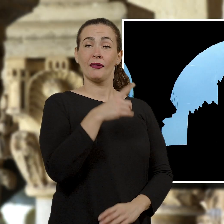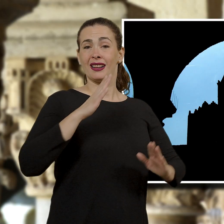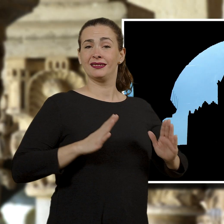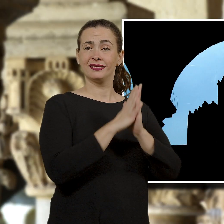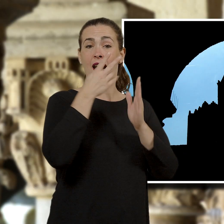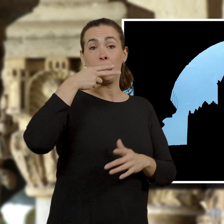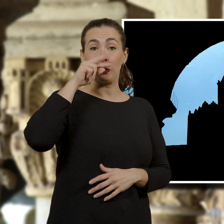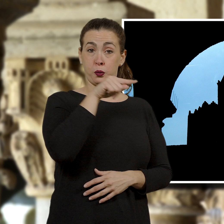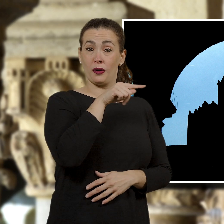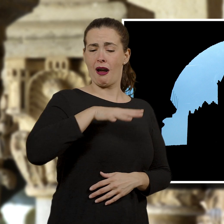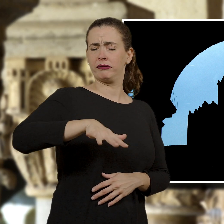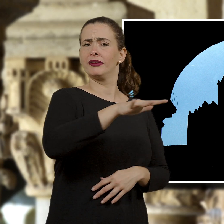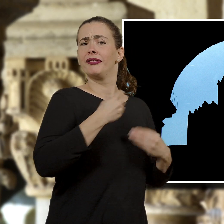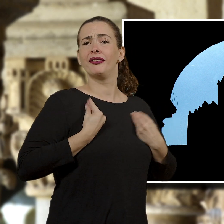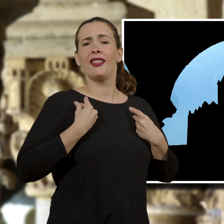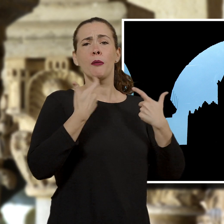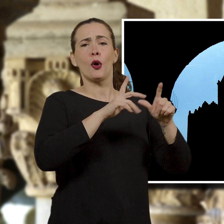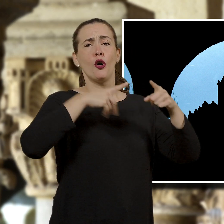La regla que regia la vida del monjos de Sant Cugat